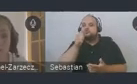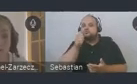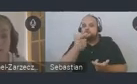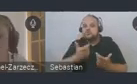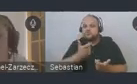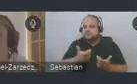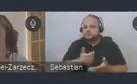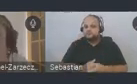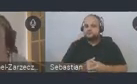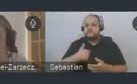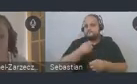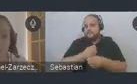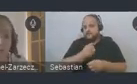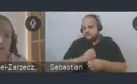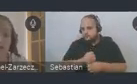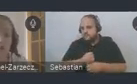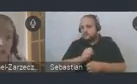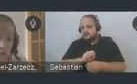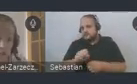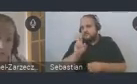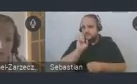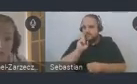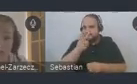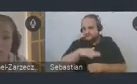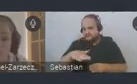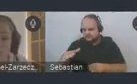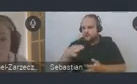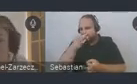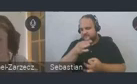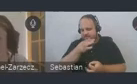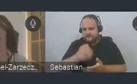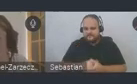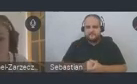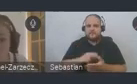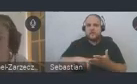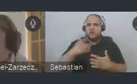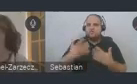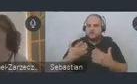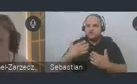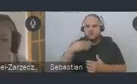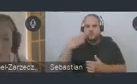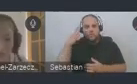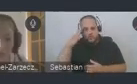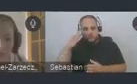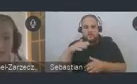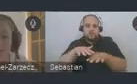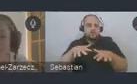"Na co dzień pracuję i jestem mamą dwójki dzieci". "Na komputerze potrafię..." "Myślę, że dość dużo potrafię".